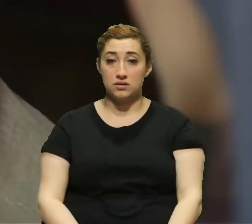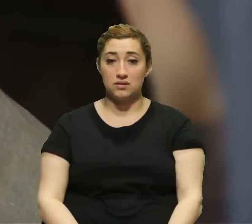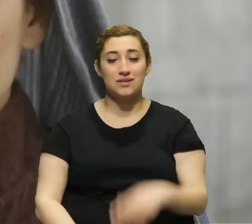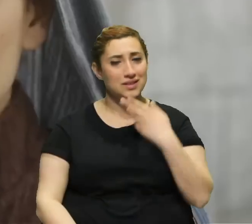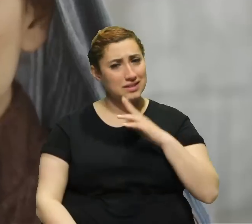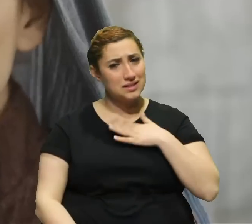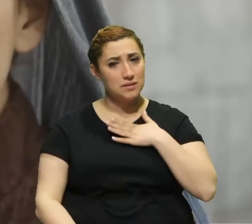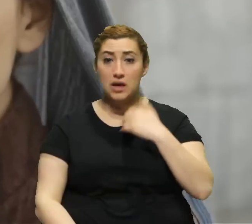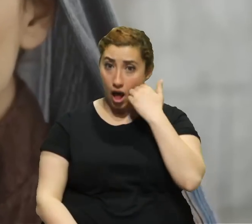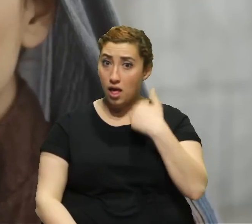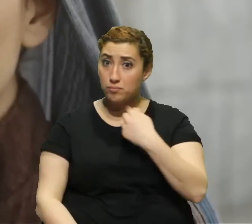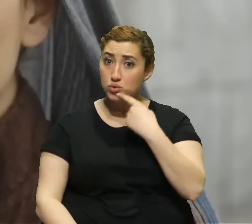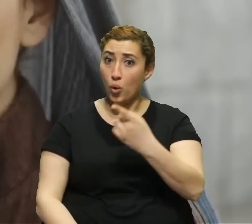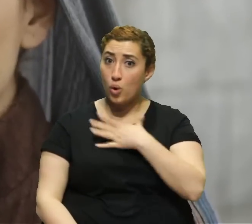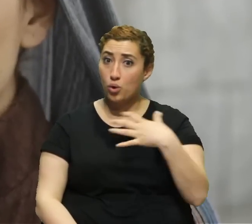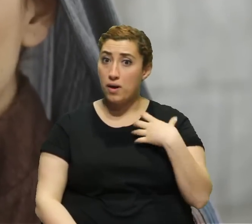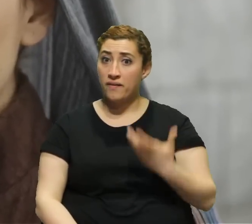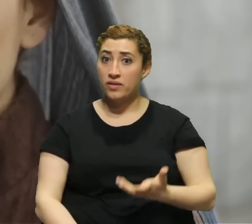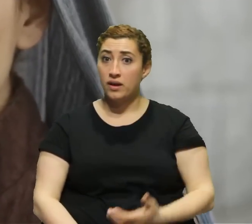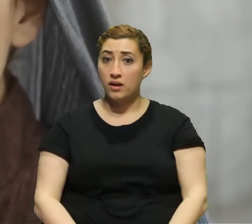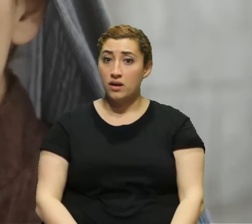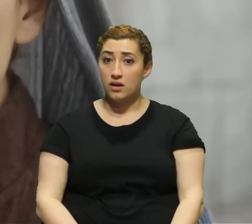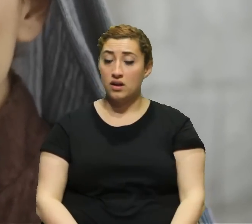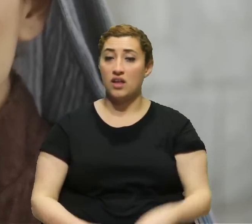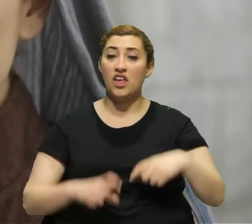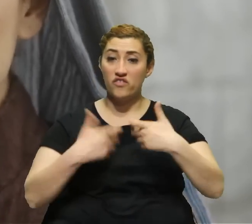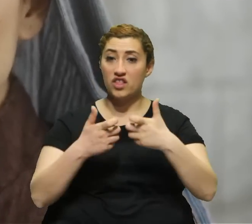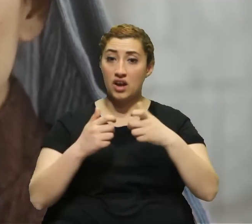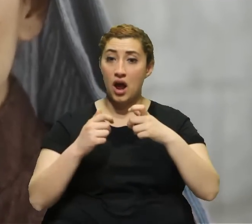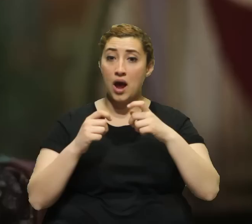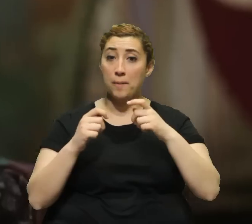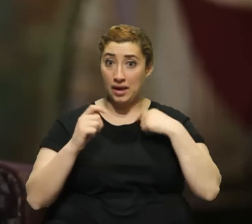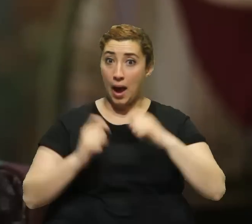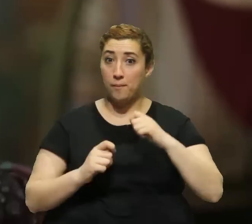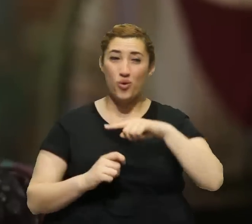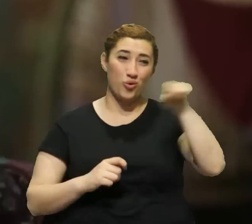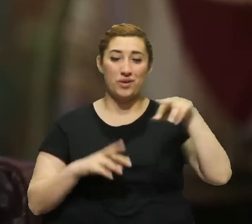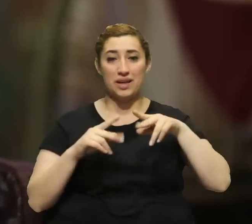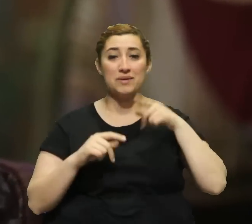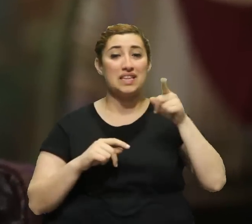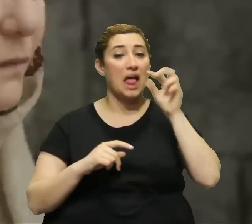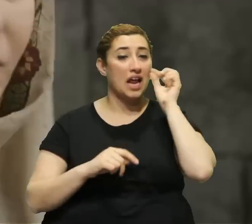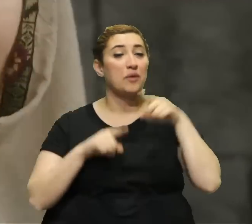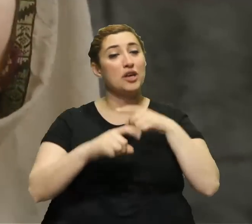Kızım! -Yalan mı konuşurum ana? İftira mı atarım birileri gibi? Sen de er peşinde koşacağına...